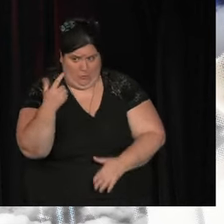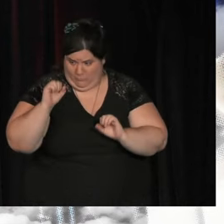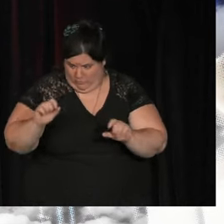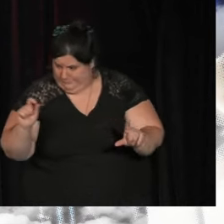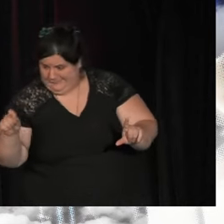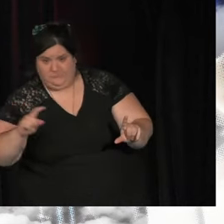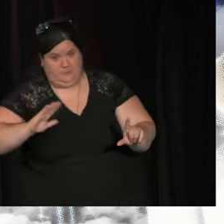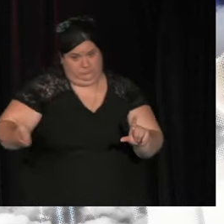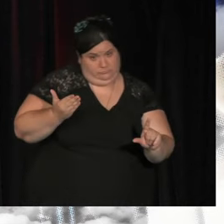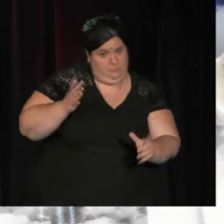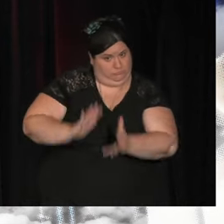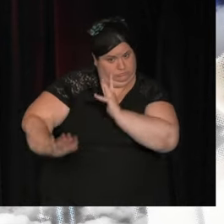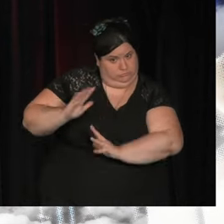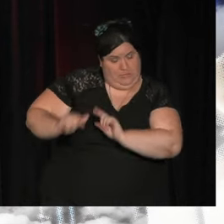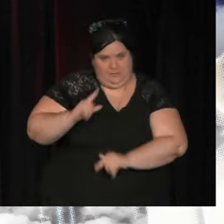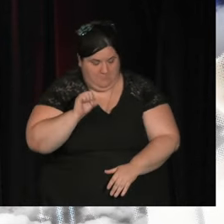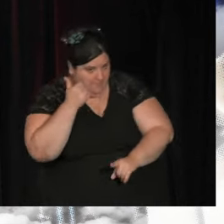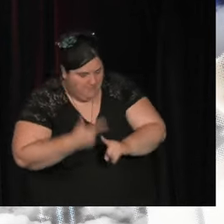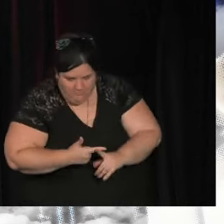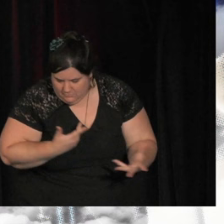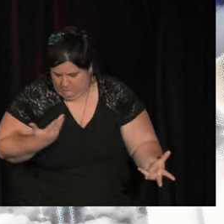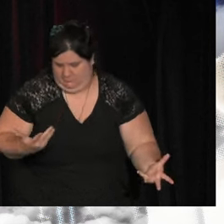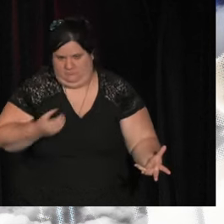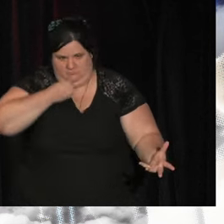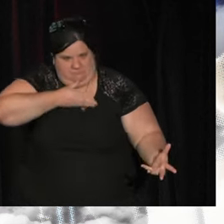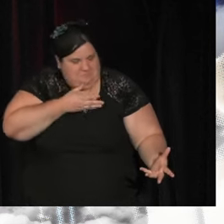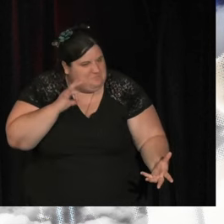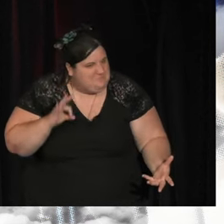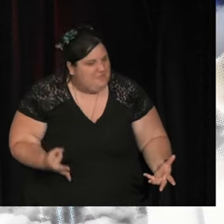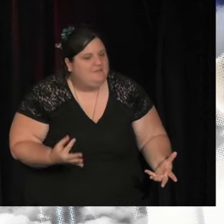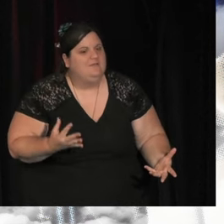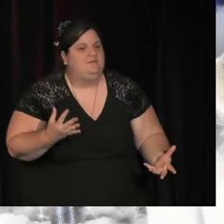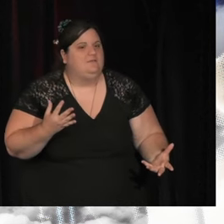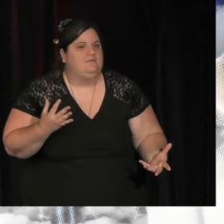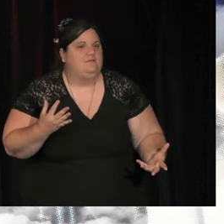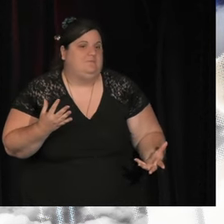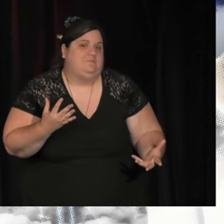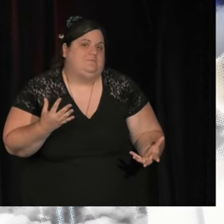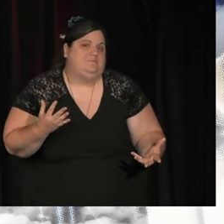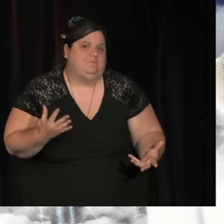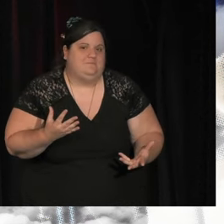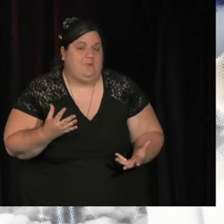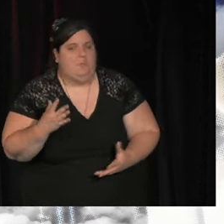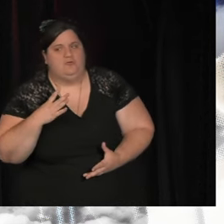C'est la première fois que je vois ça dans un jeu vidéo, j'étais un peu impressionné en lançant le jeu. J'ai juste le droit de le dire, je l'ai, je crois. Bref.